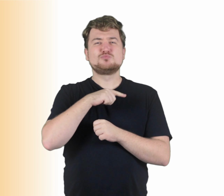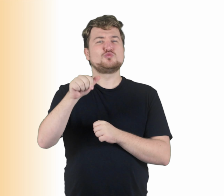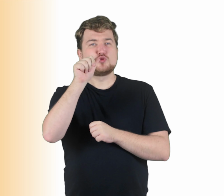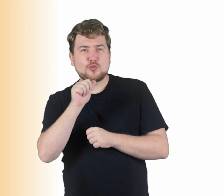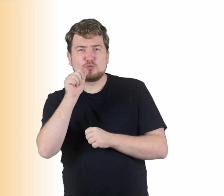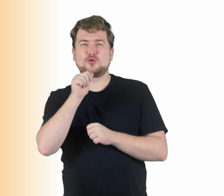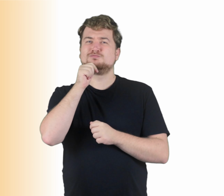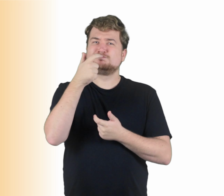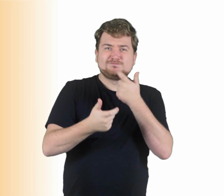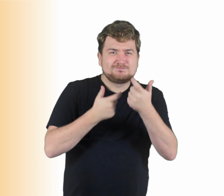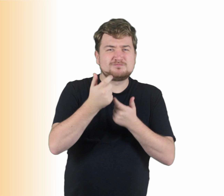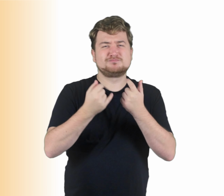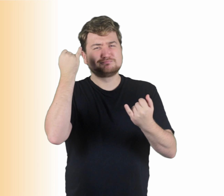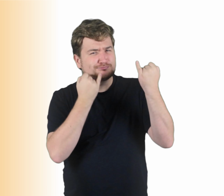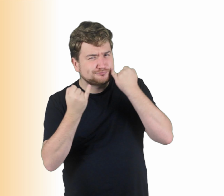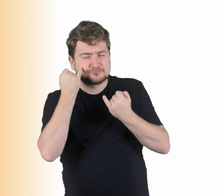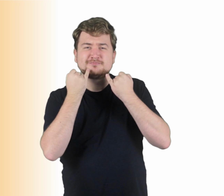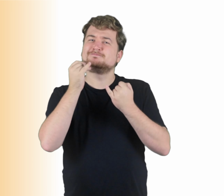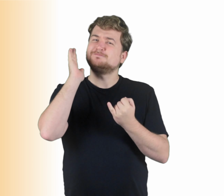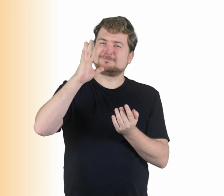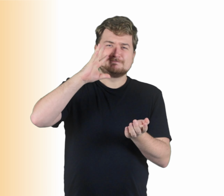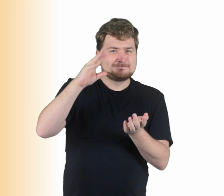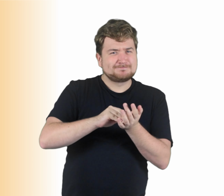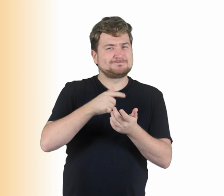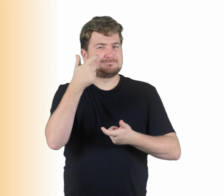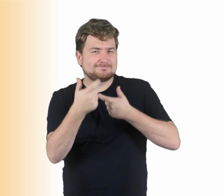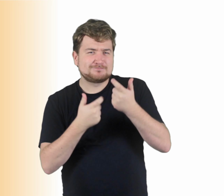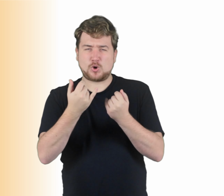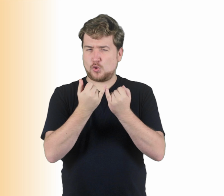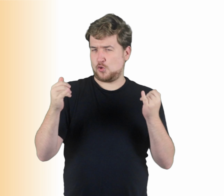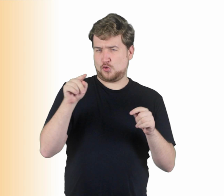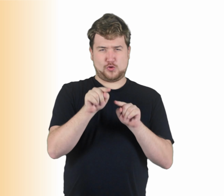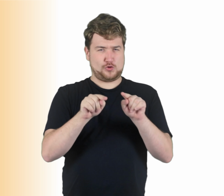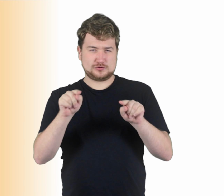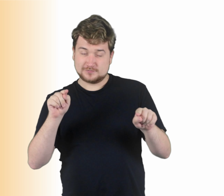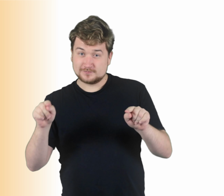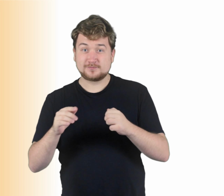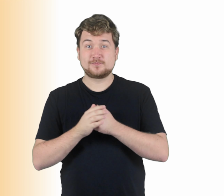Próbujemy, popełniamy błędy, potem znów próbujemy różnych rzeczy.